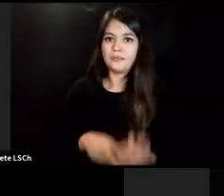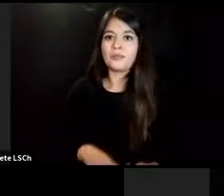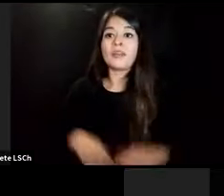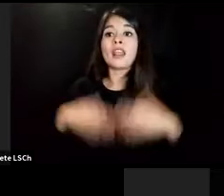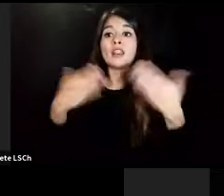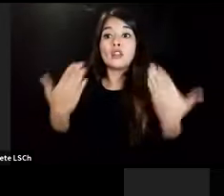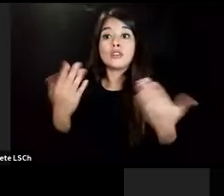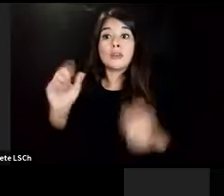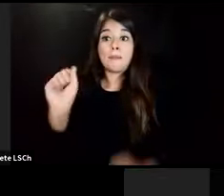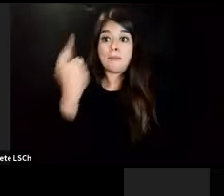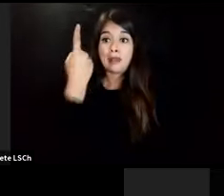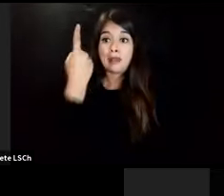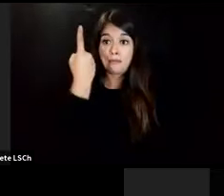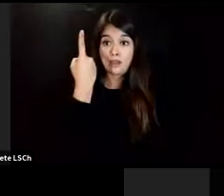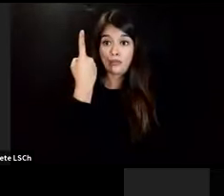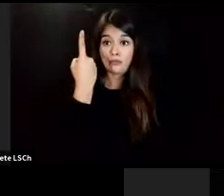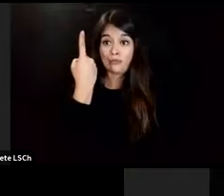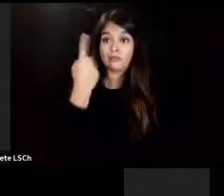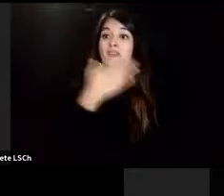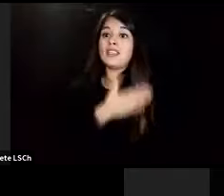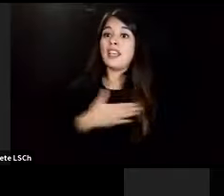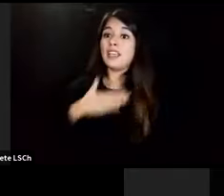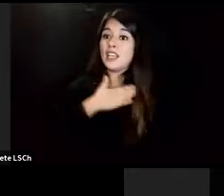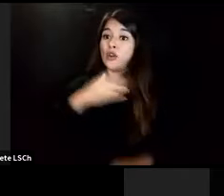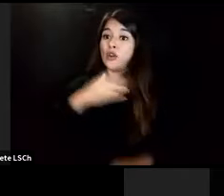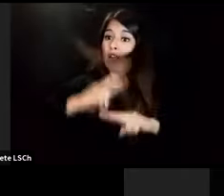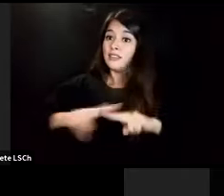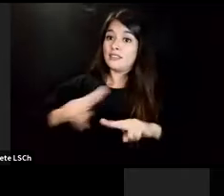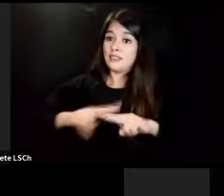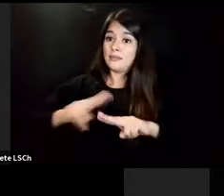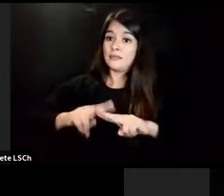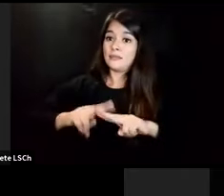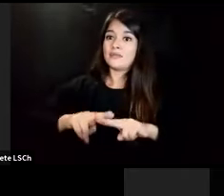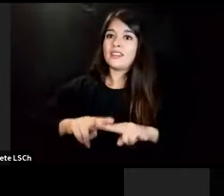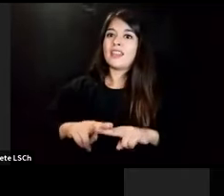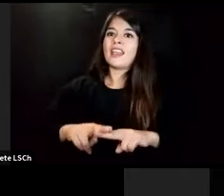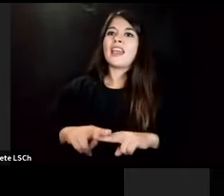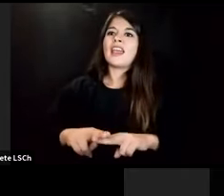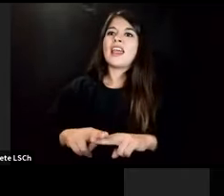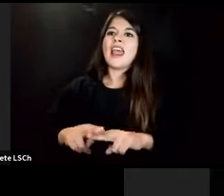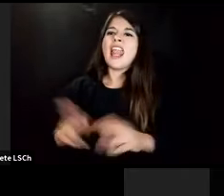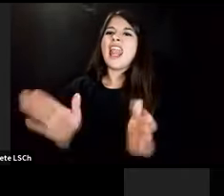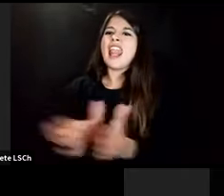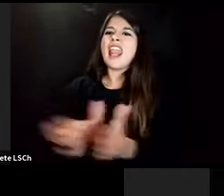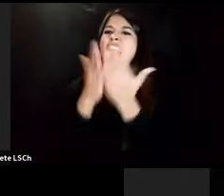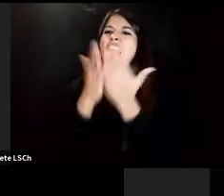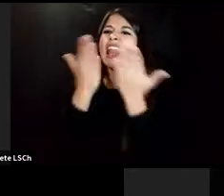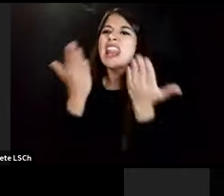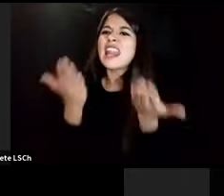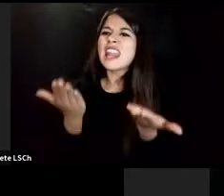antes de pasar ya de plano a los audiolibros es traer al libro electrónico a la discusión. Porque una de las primeras